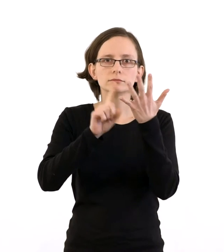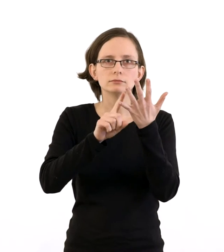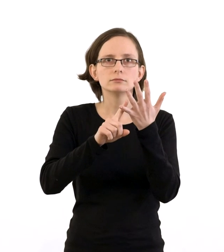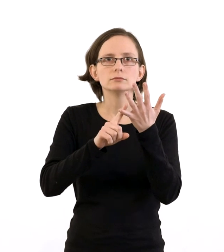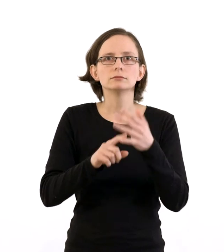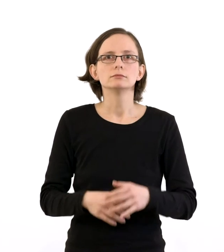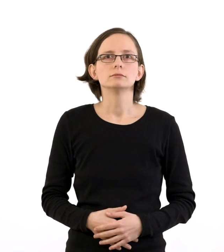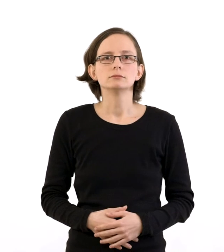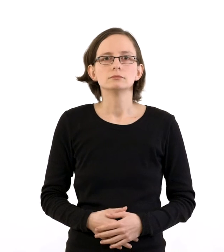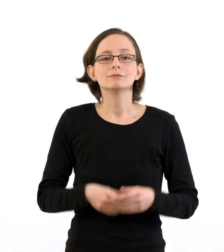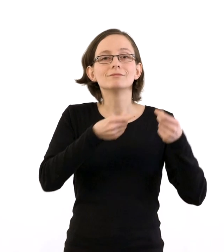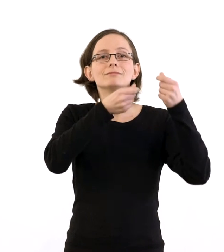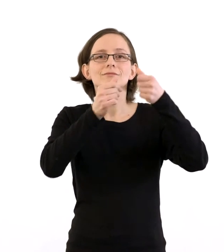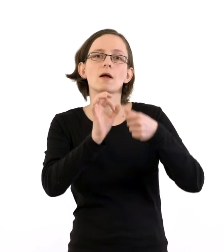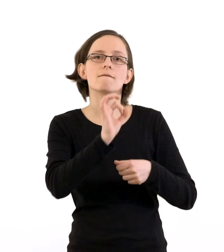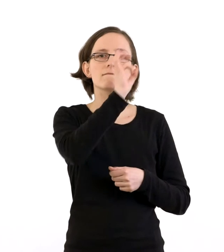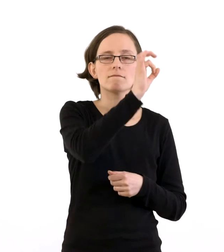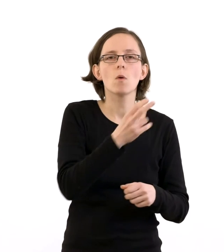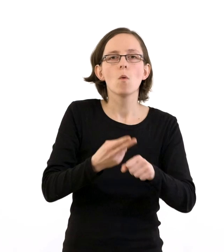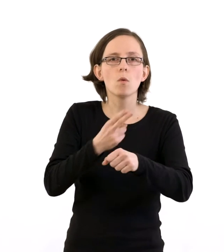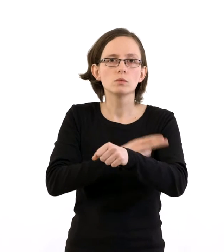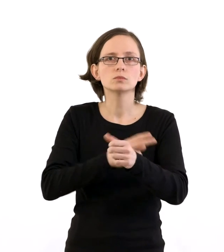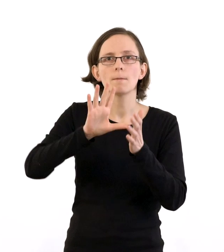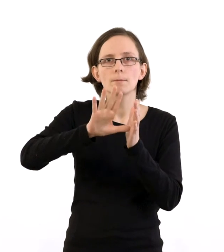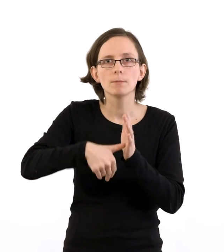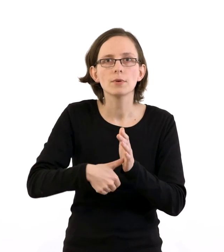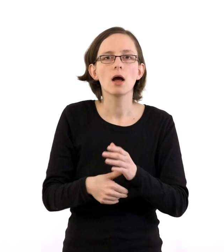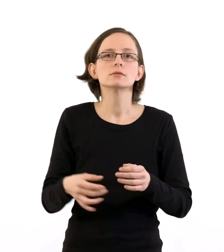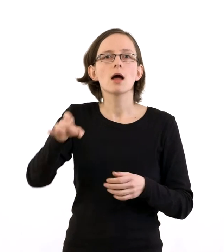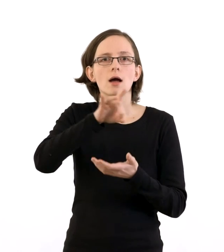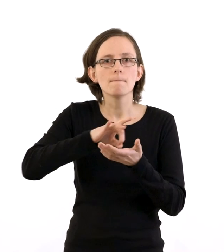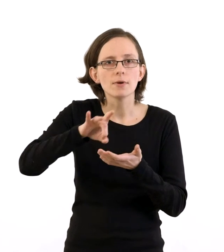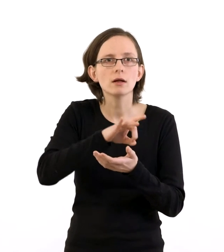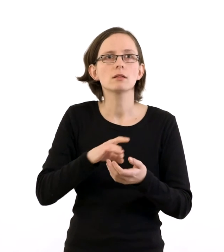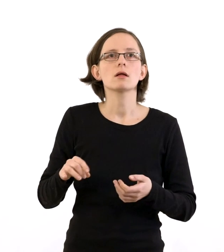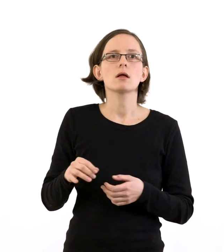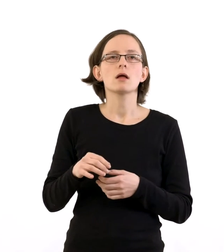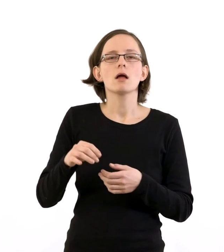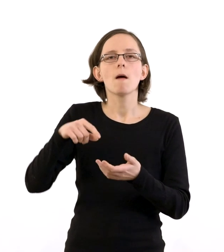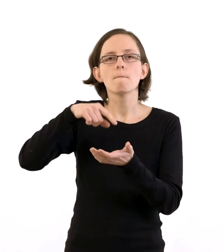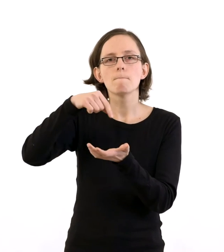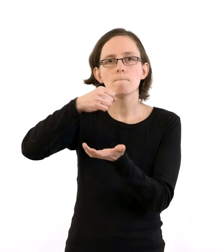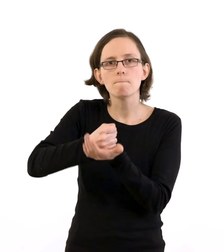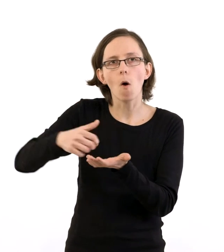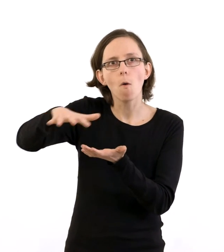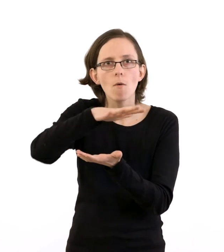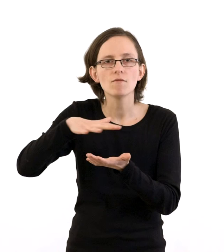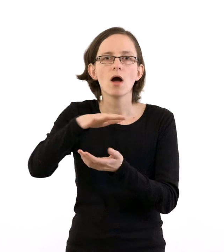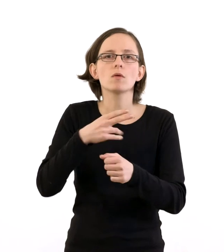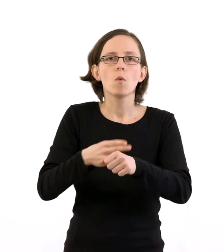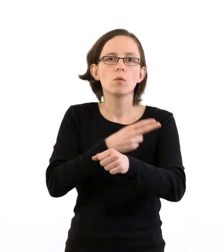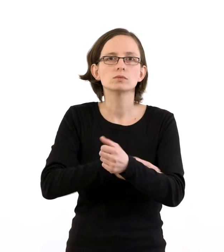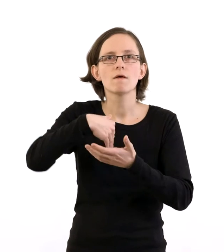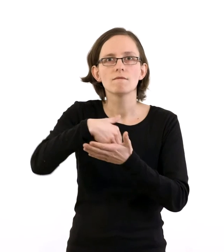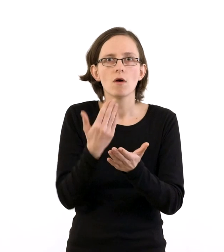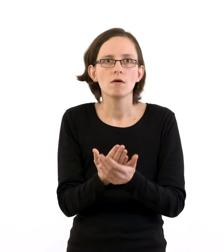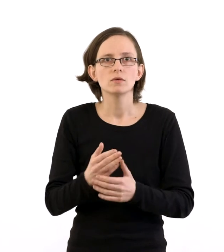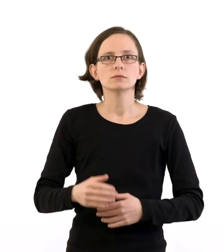Dotacje przyznawane przez urzędy miast, gmin, powiatów i urzędy wojewódzkie